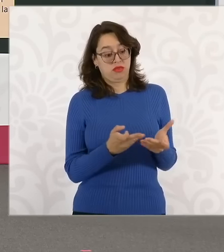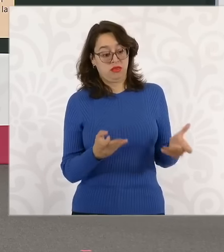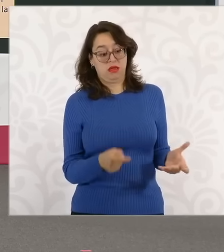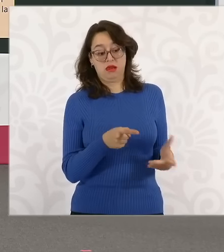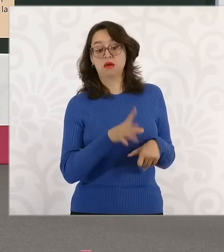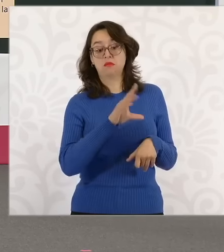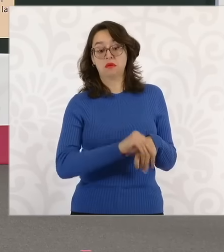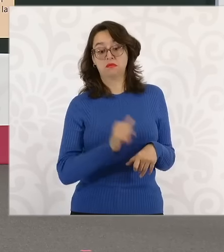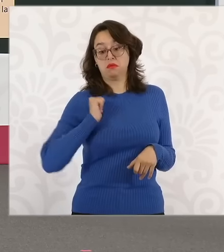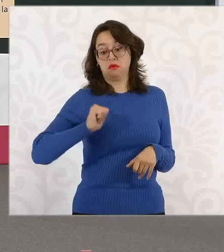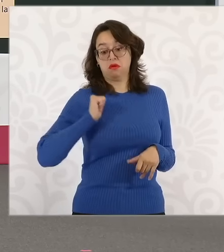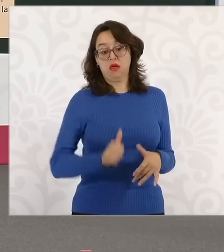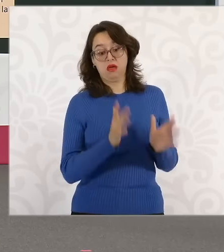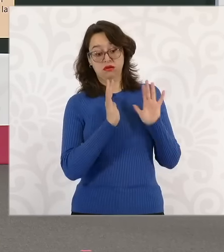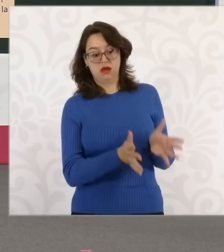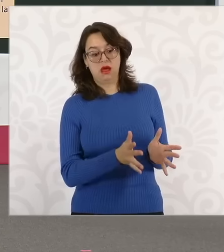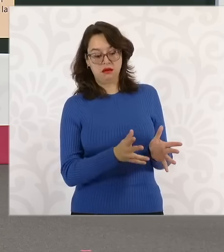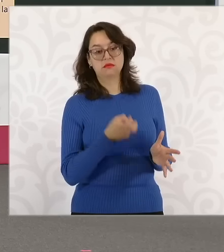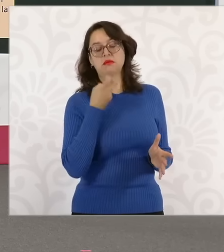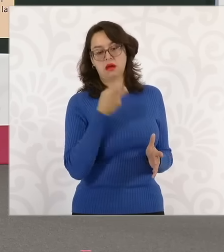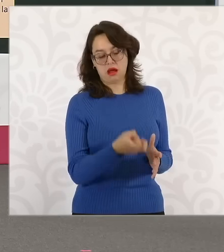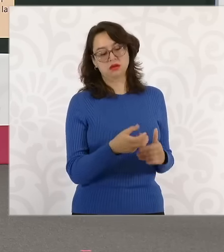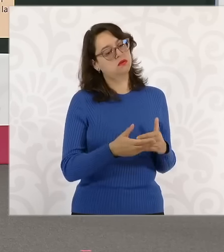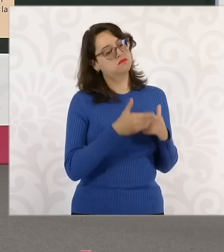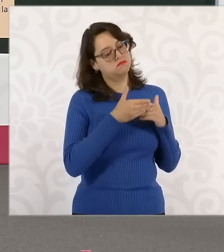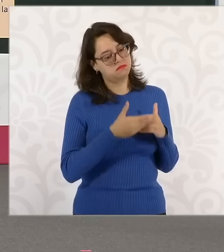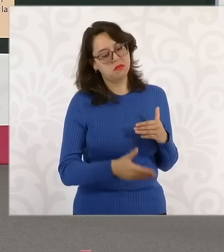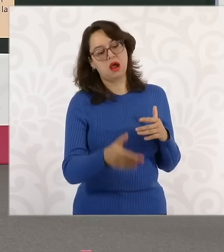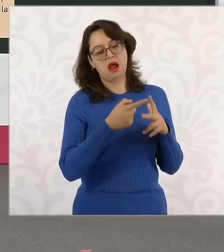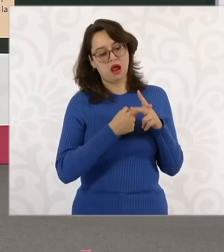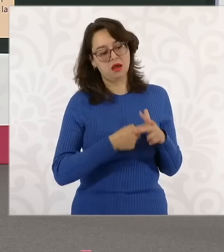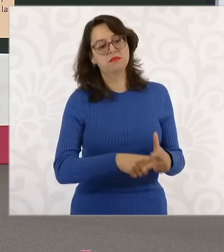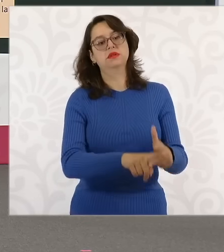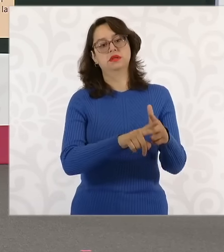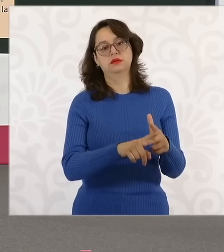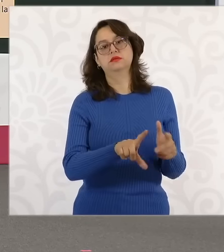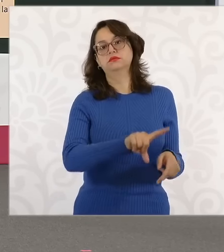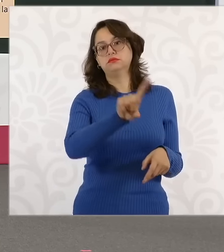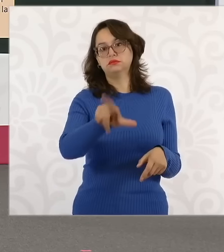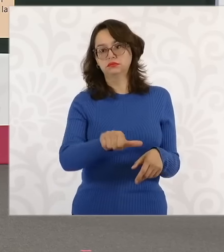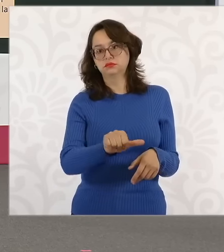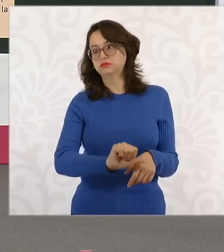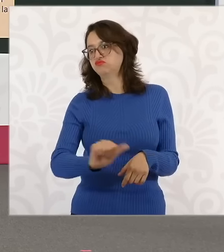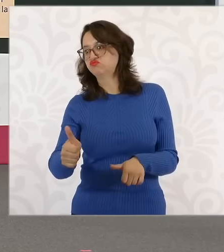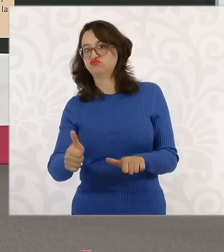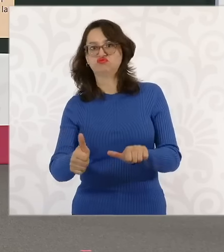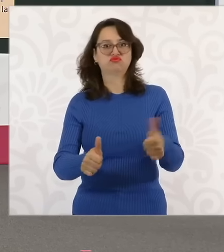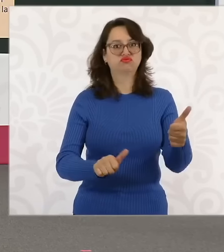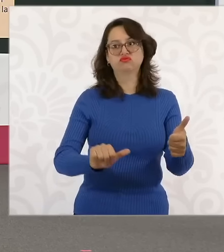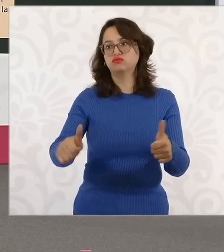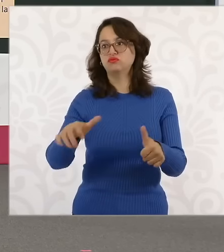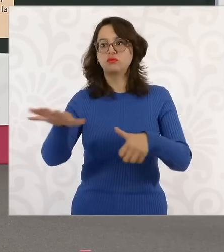ese derecho de vía de principios del siglo pasado y también en algunos casos posibles